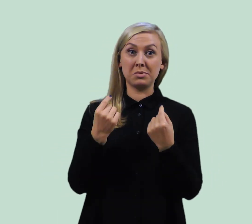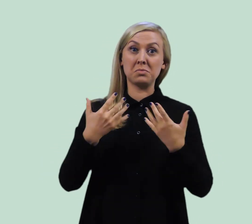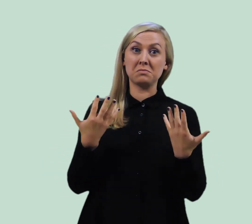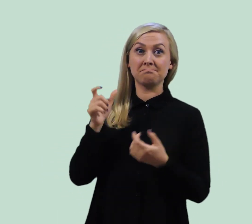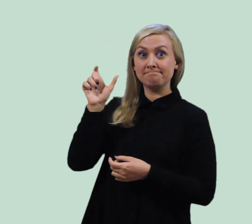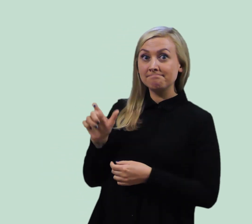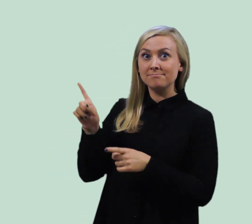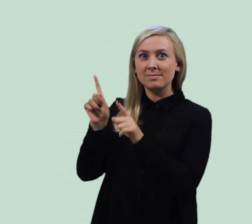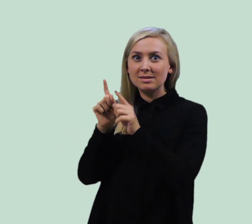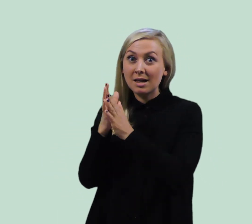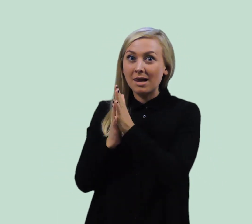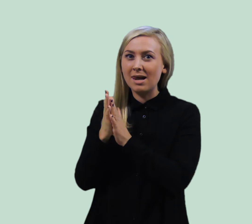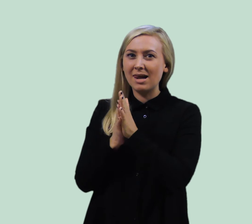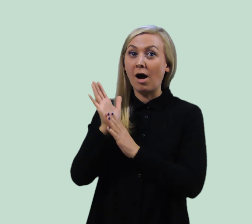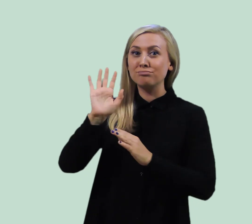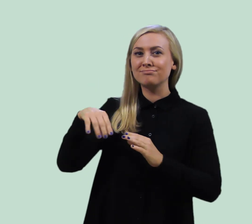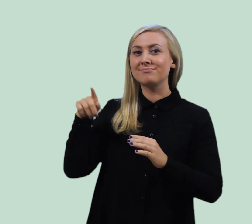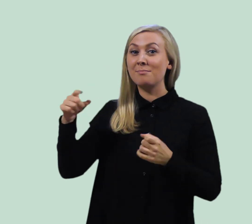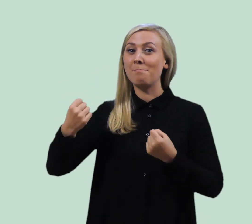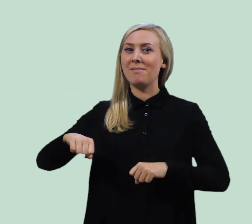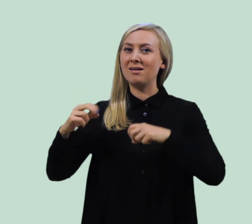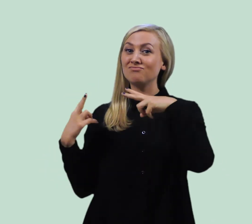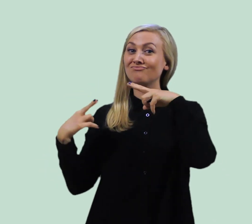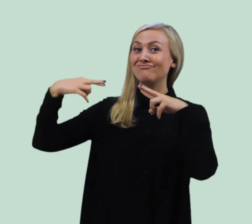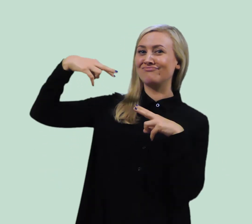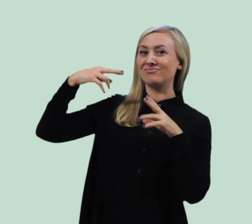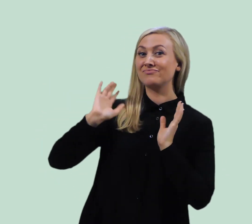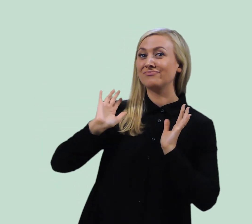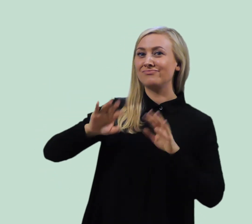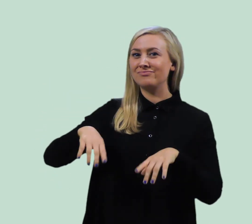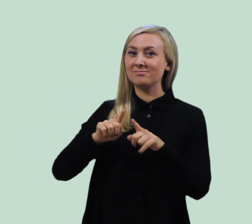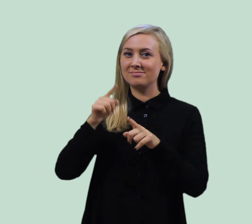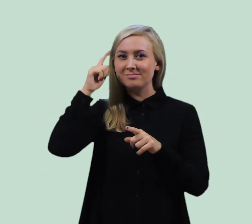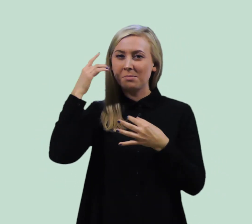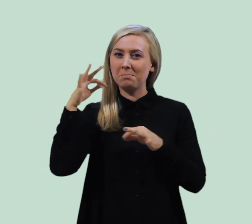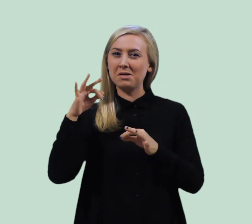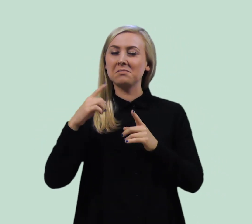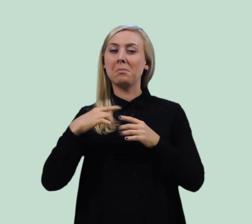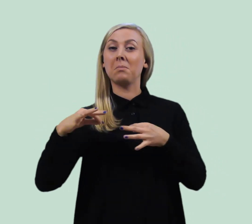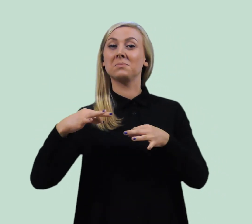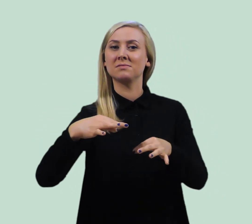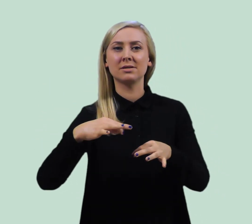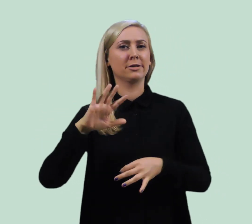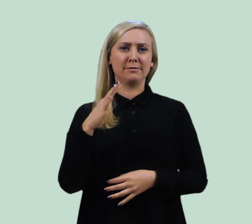Es gibt zB Personen, die ihre Autorität ausnutzen um sich überlegen zu fühlen.